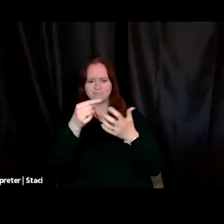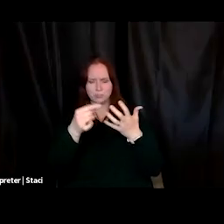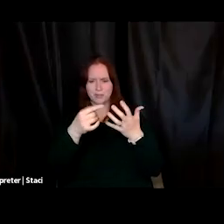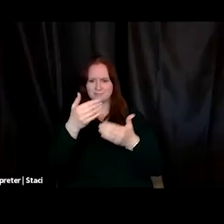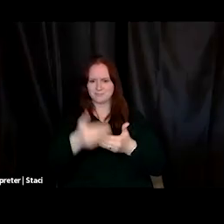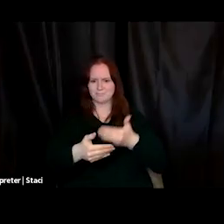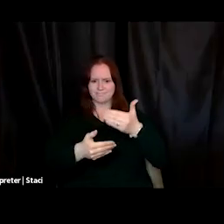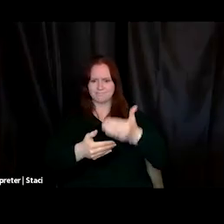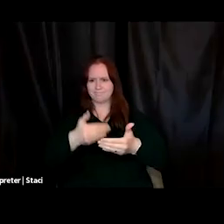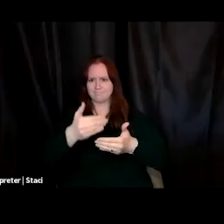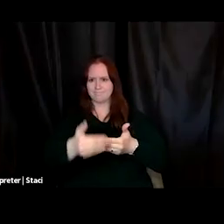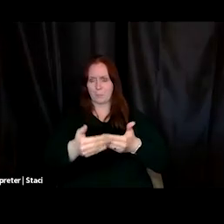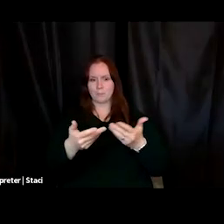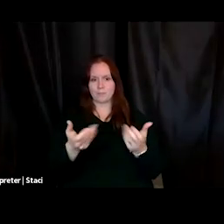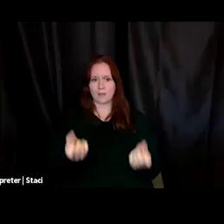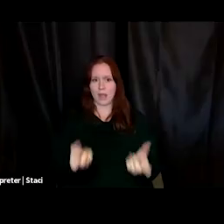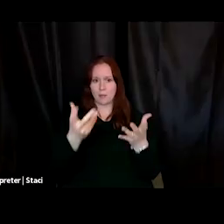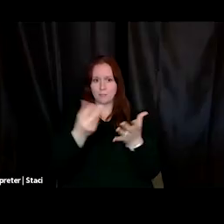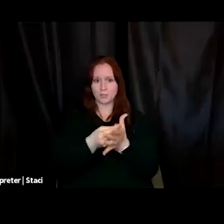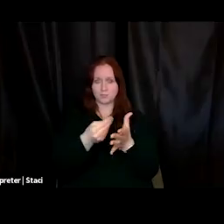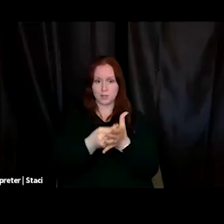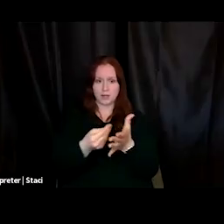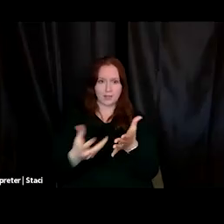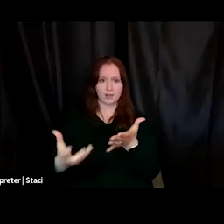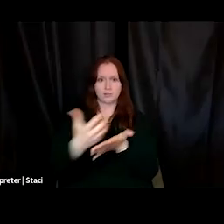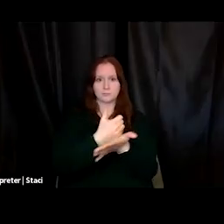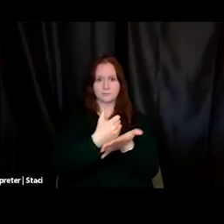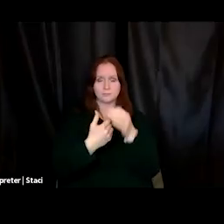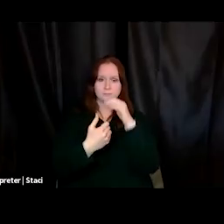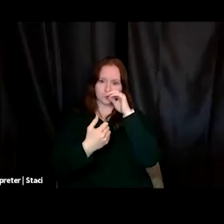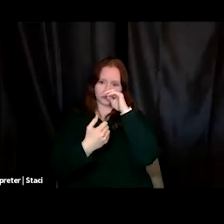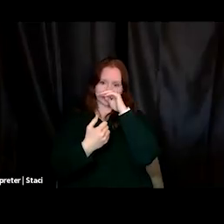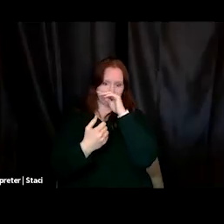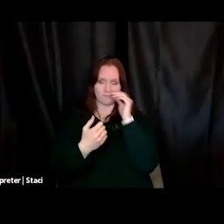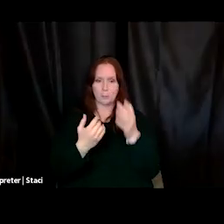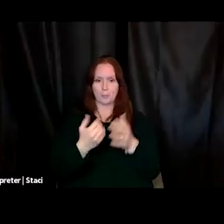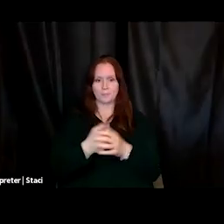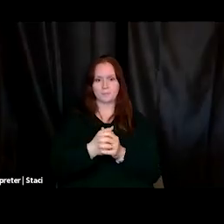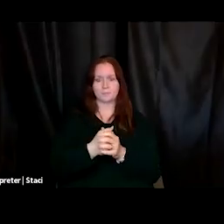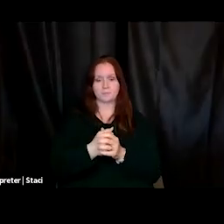nuestra oficina suele ser nuestra furgoneta PATH, y estamos fuera en la comunidad